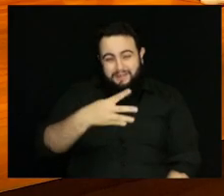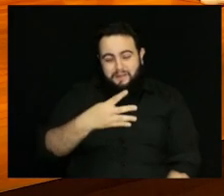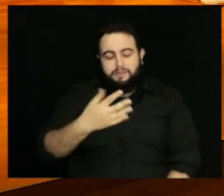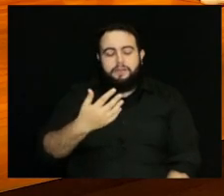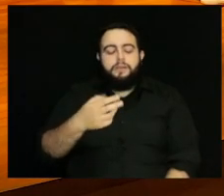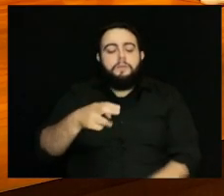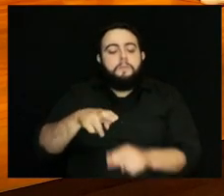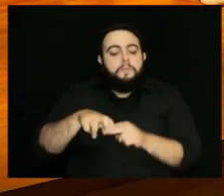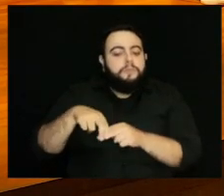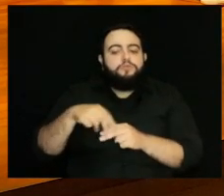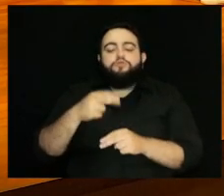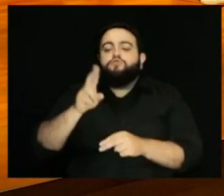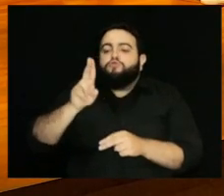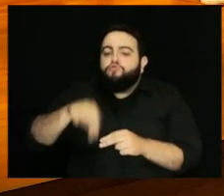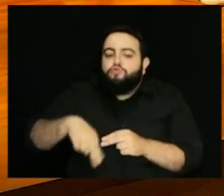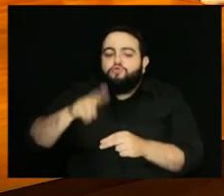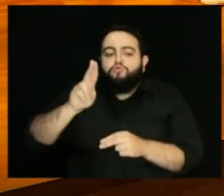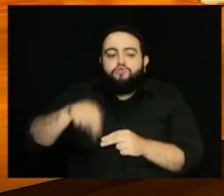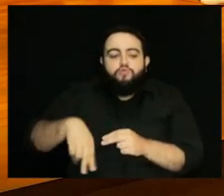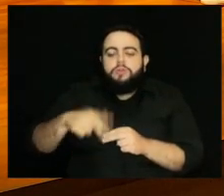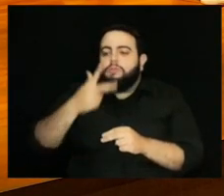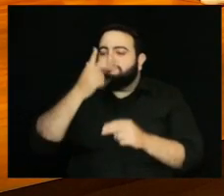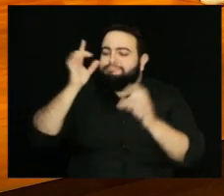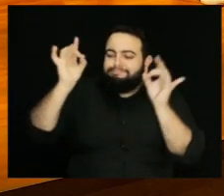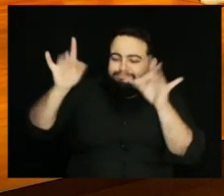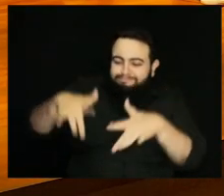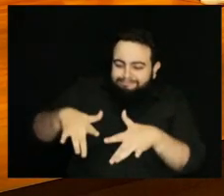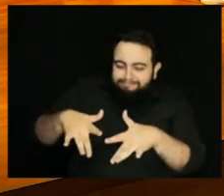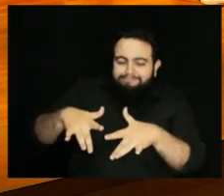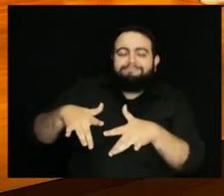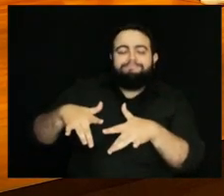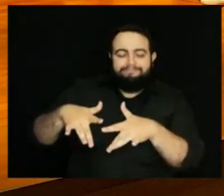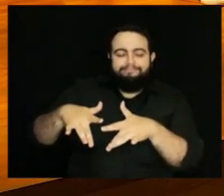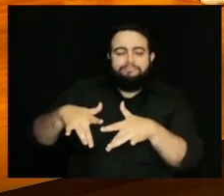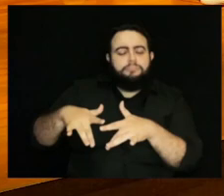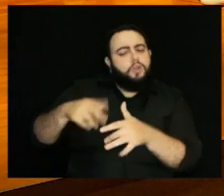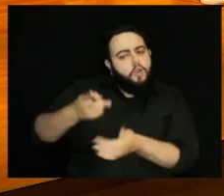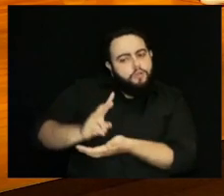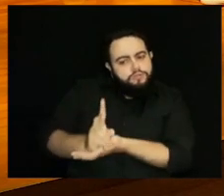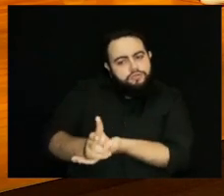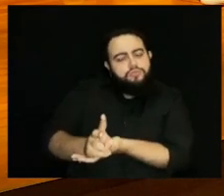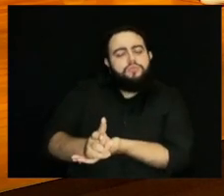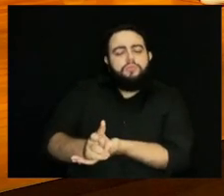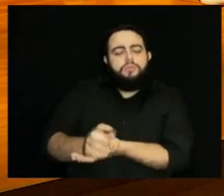gravado, mesmo com toda coisa machista dele. Eeu sempre digo que a gente tem que